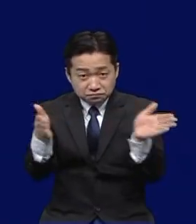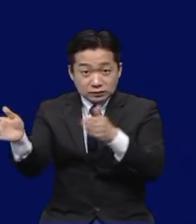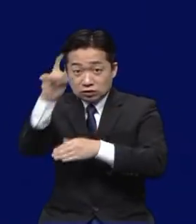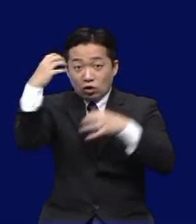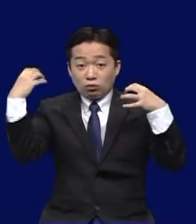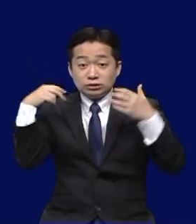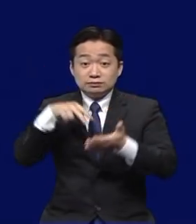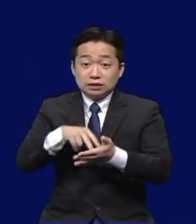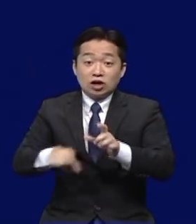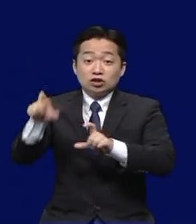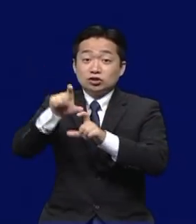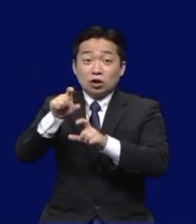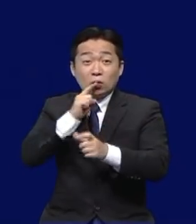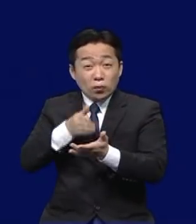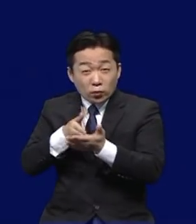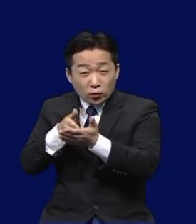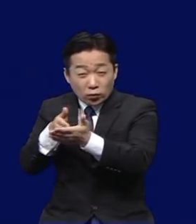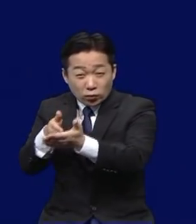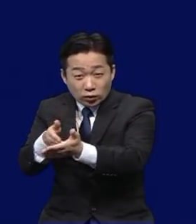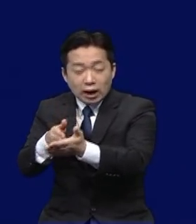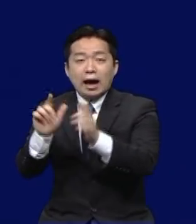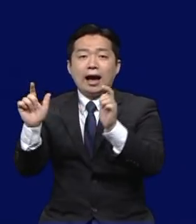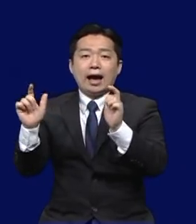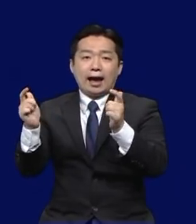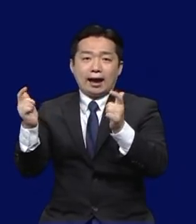어떠한 추가적 청구도 하지 않을 방침이라고 밝혔습니다.